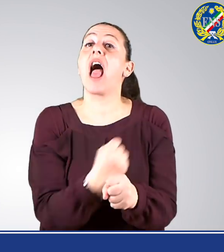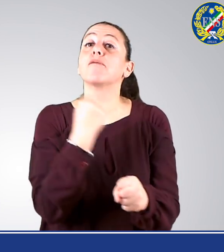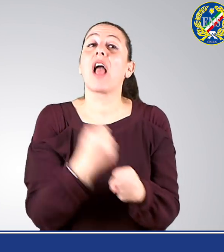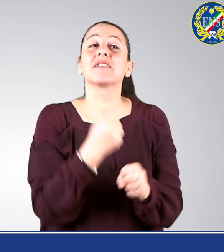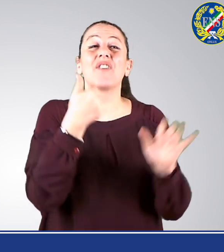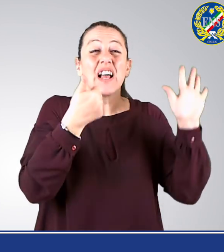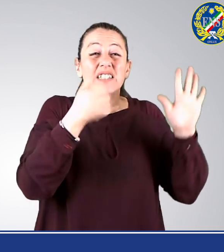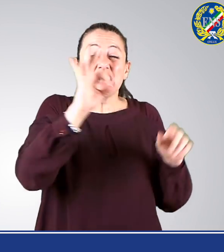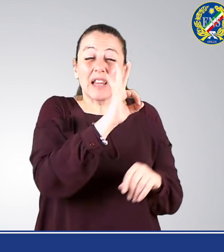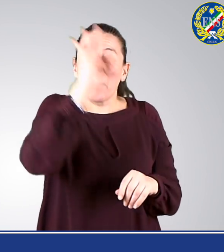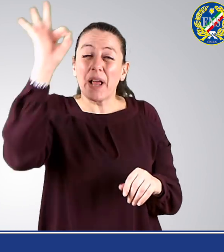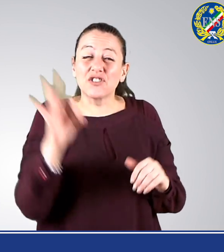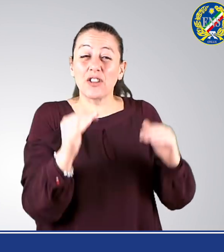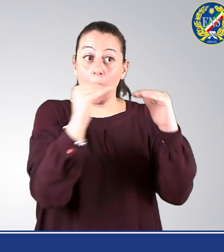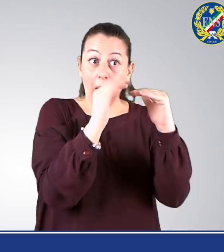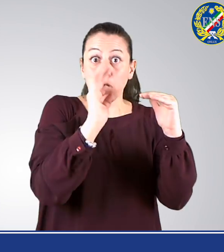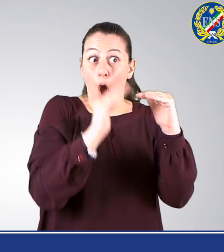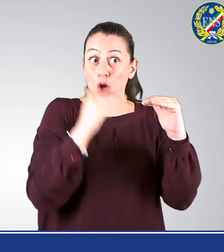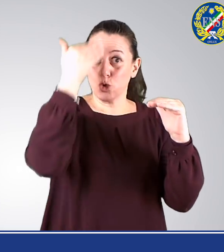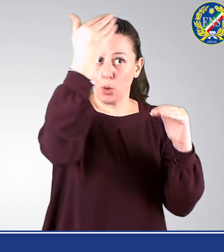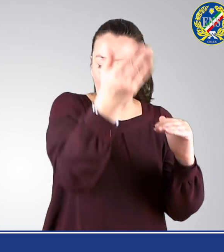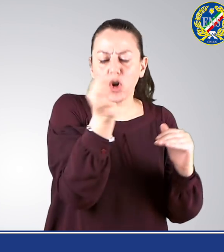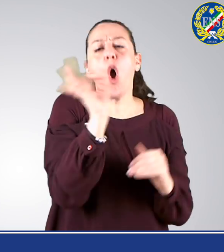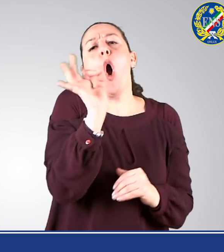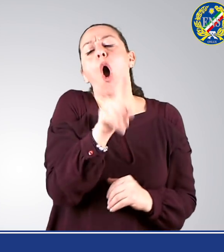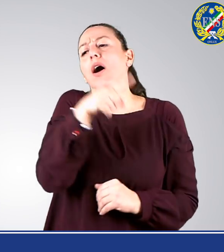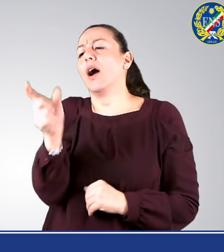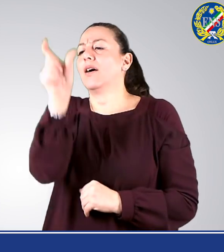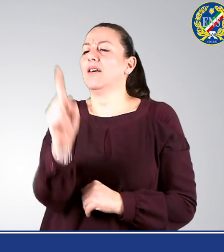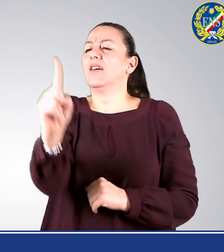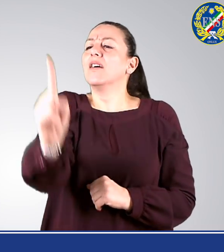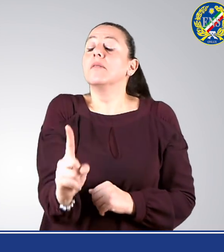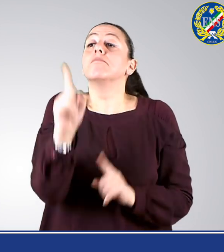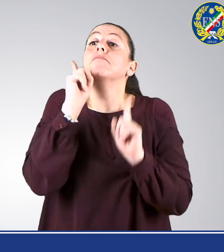pari o superiore al 60% oppure una disabilità intellettiva e psichica con